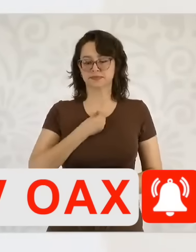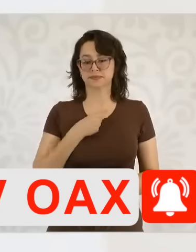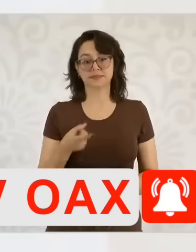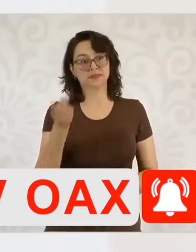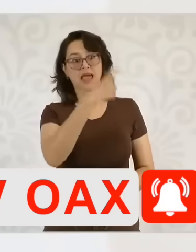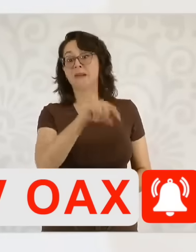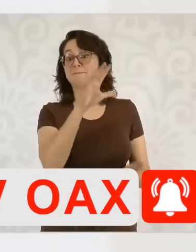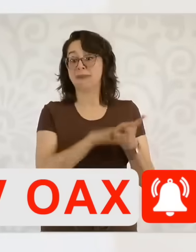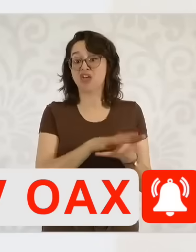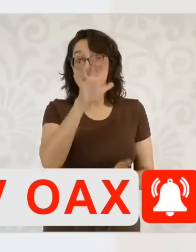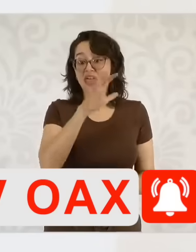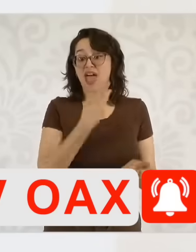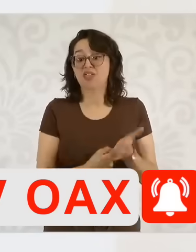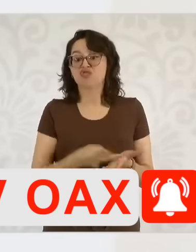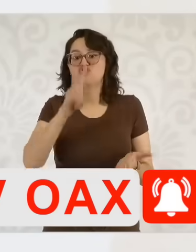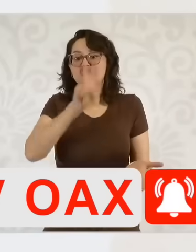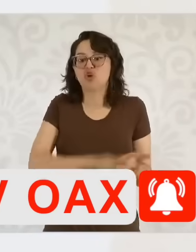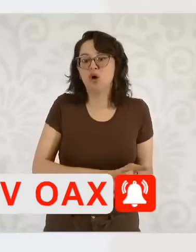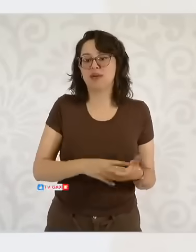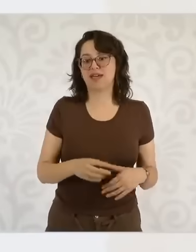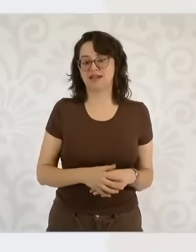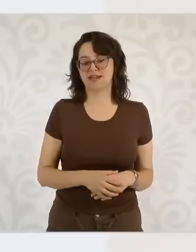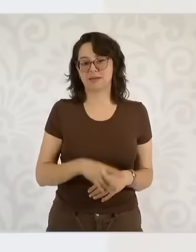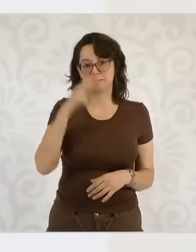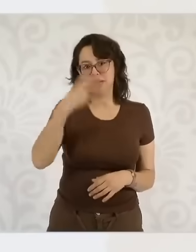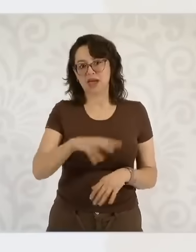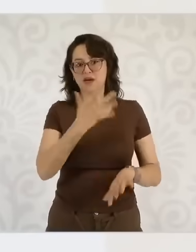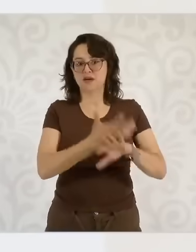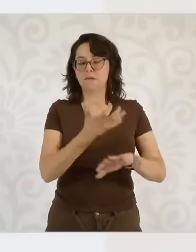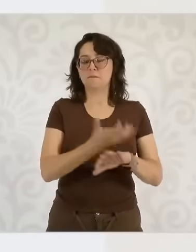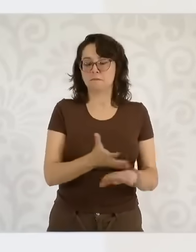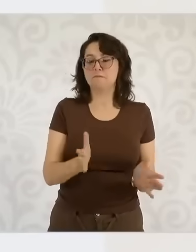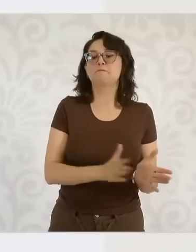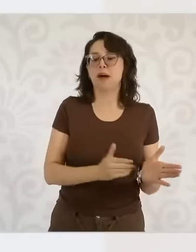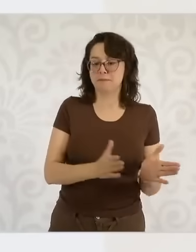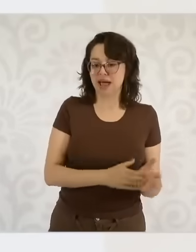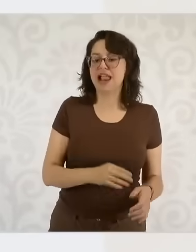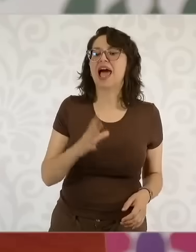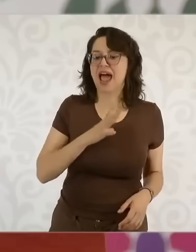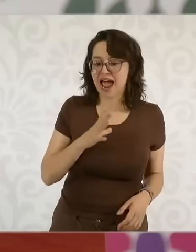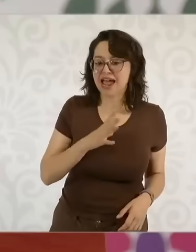son mexicanos y son estadounidenses Siempre dijimos "No caer en provocación